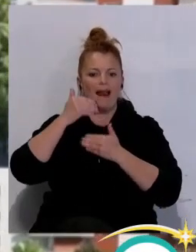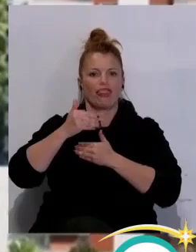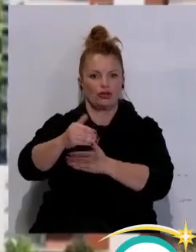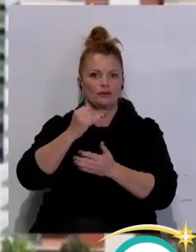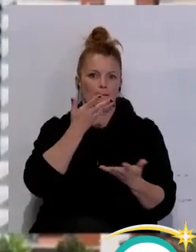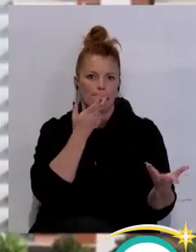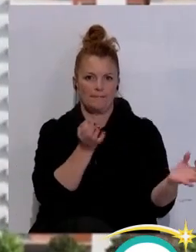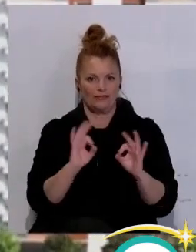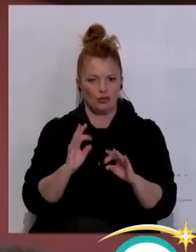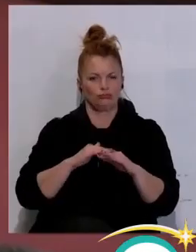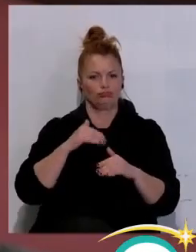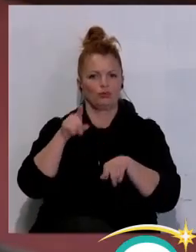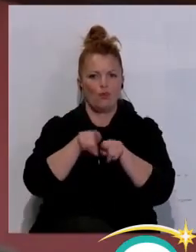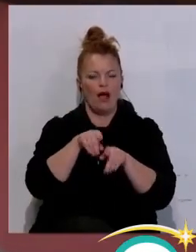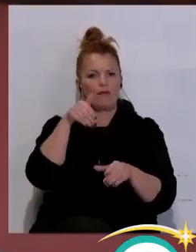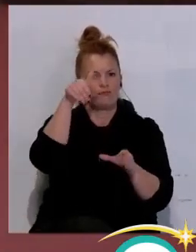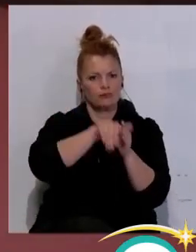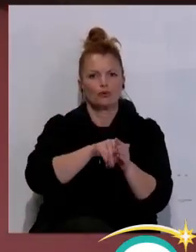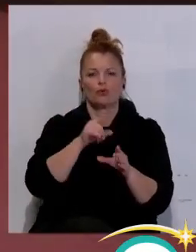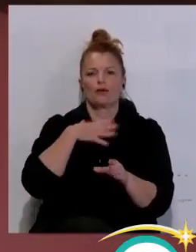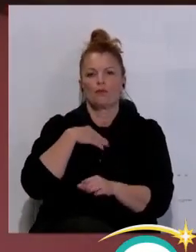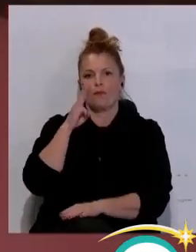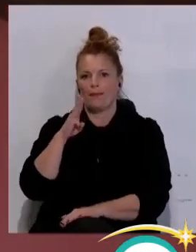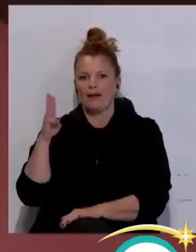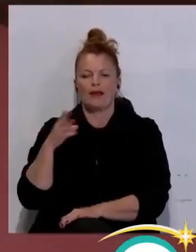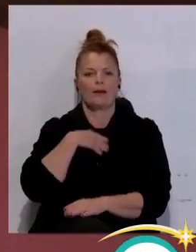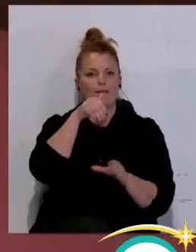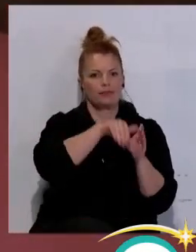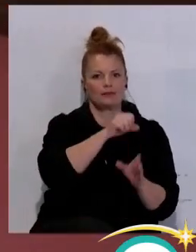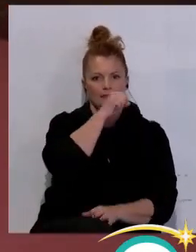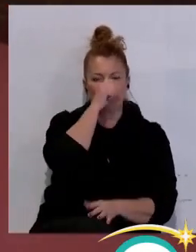adelante con los votos del partido popular y el partido socialista y la abstención de adelante